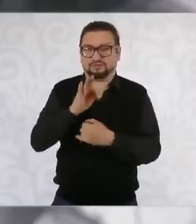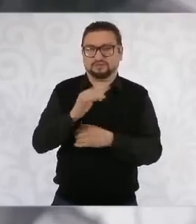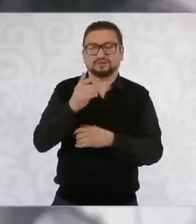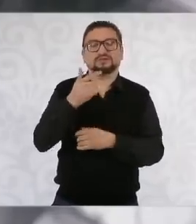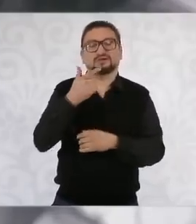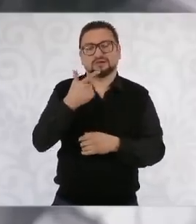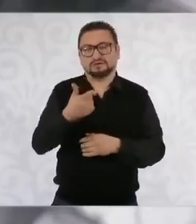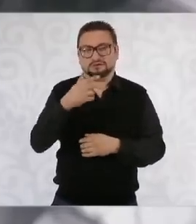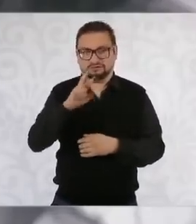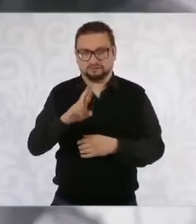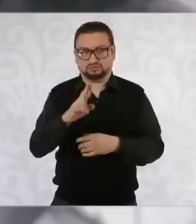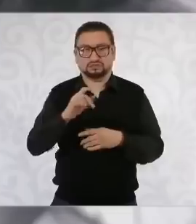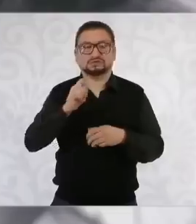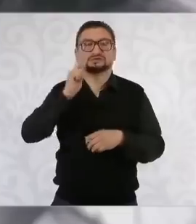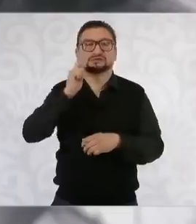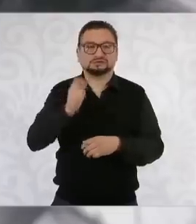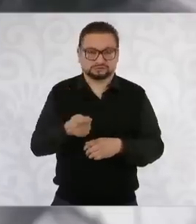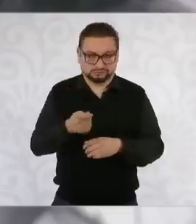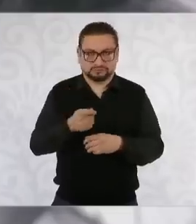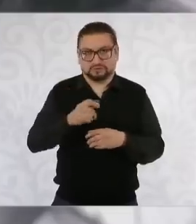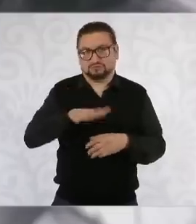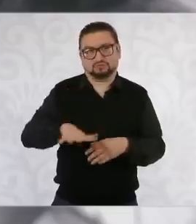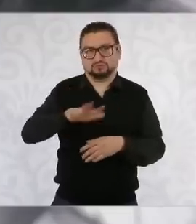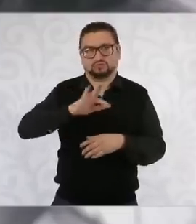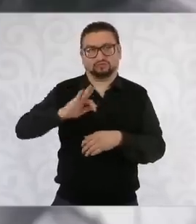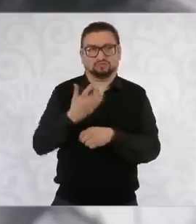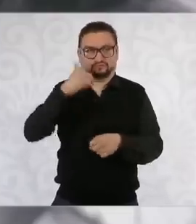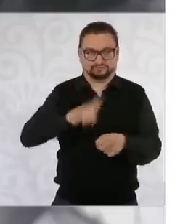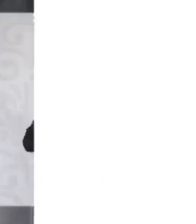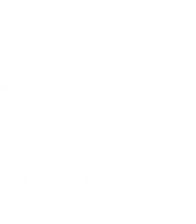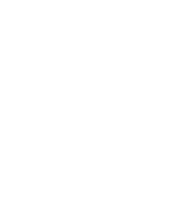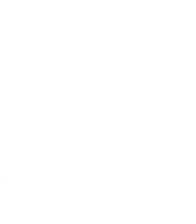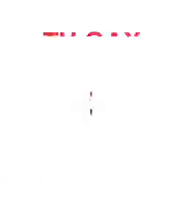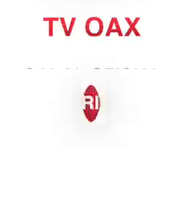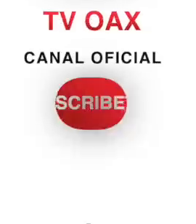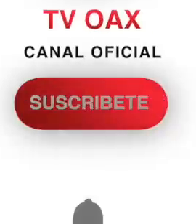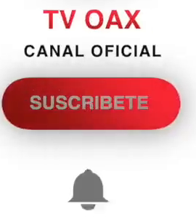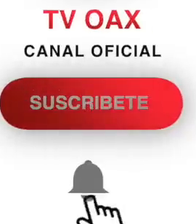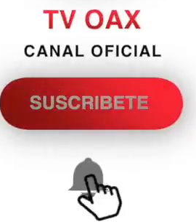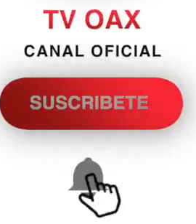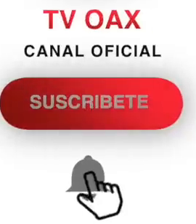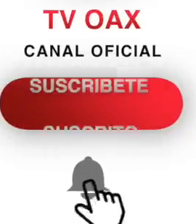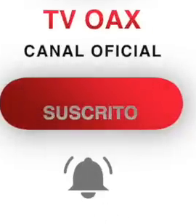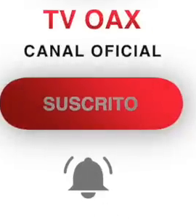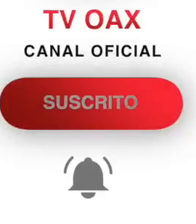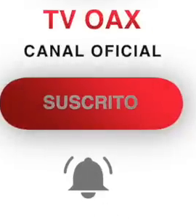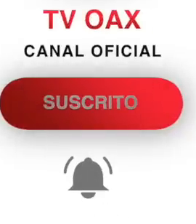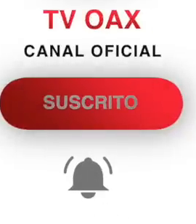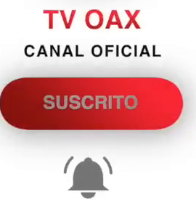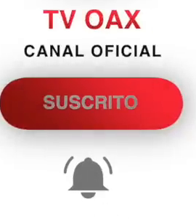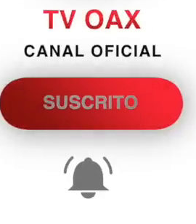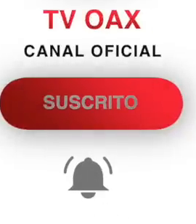caso de los delitos del fuero federal iniciamos con el promedio diario de víctimas de homicidio